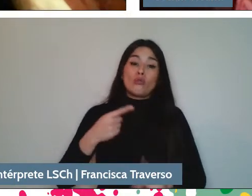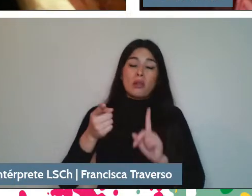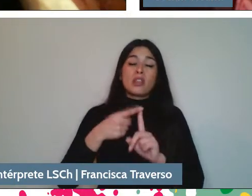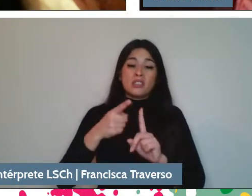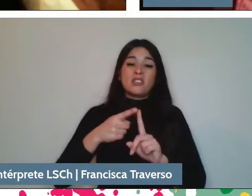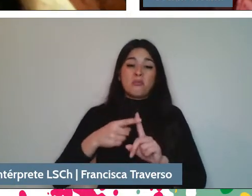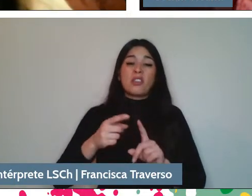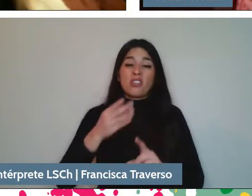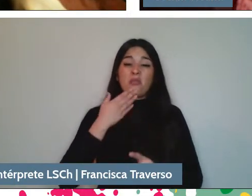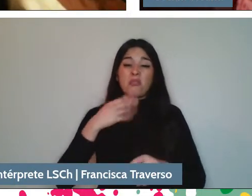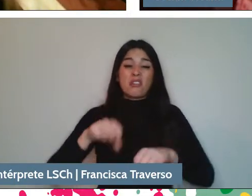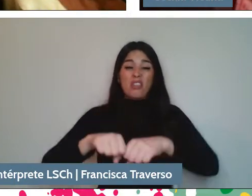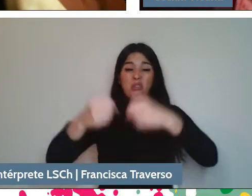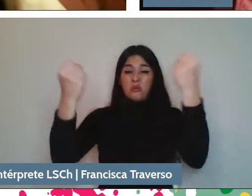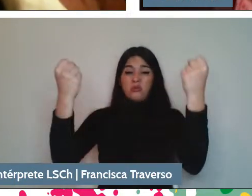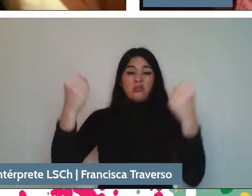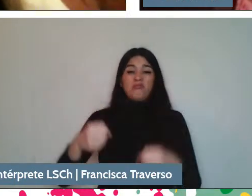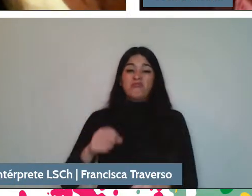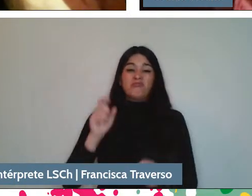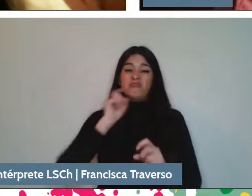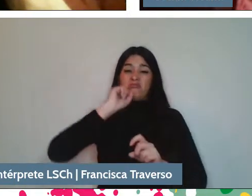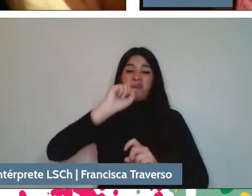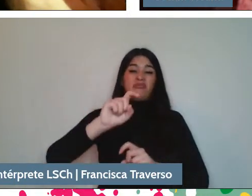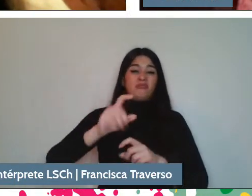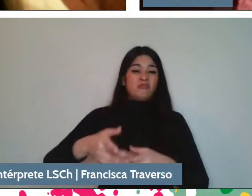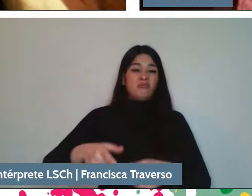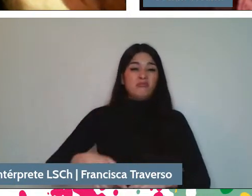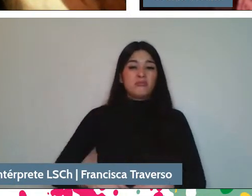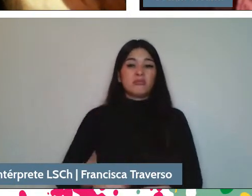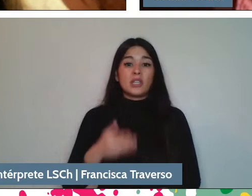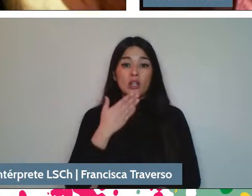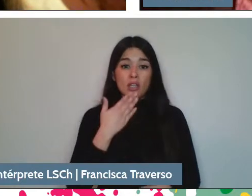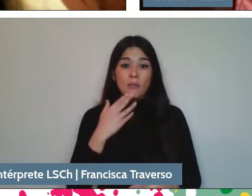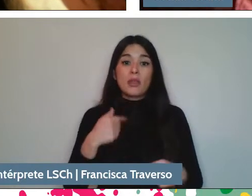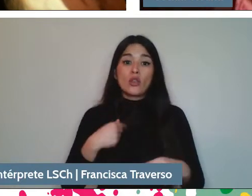también participé y fui la principal salvadora de ciertas cosas